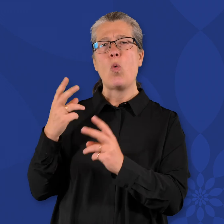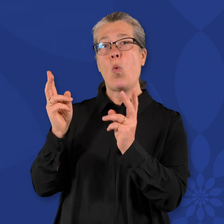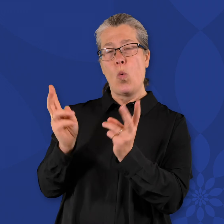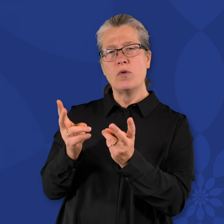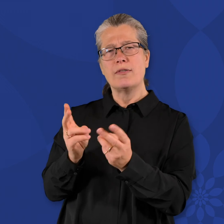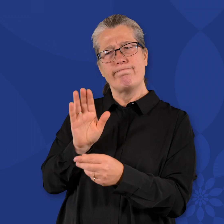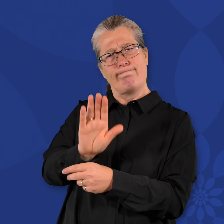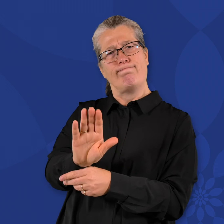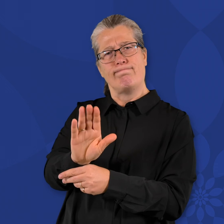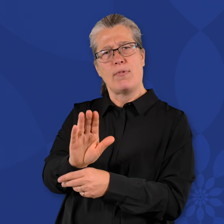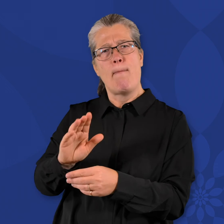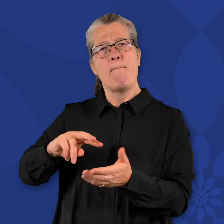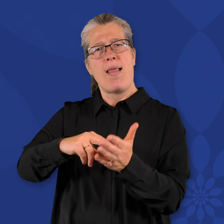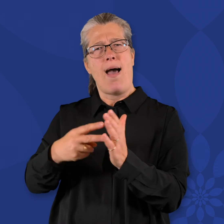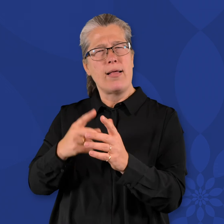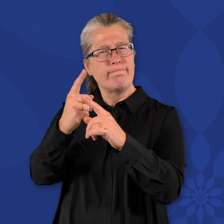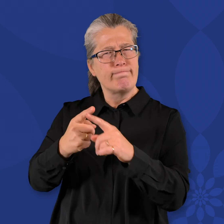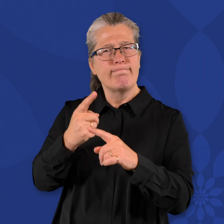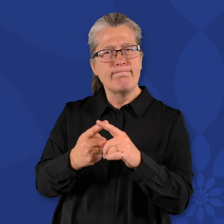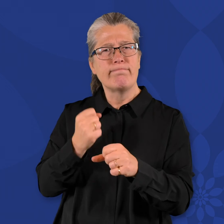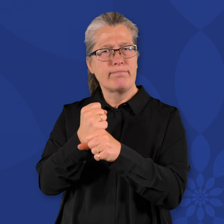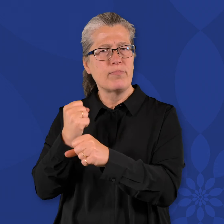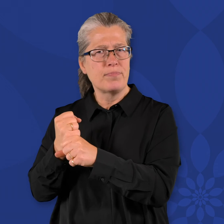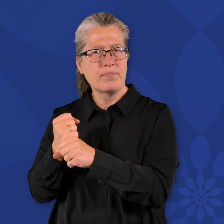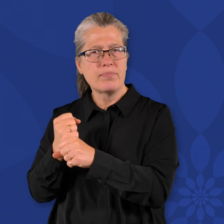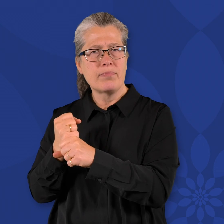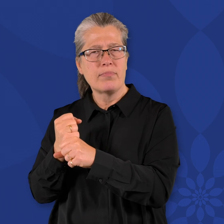i regionerna utarbetar egna mer detaljerade planer.